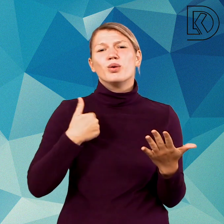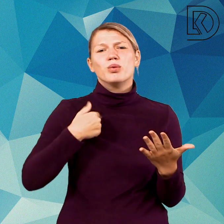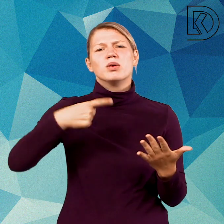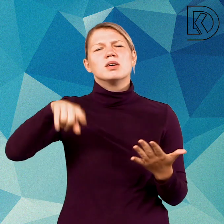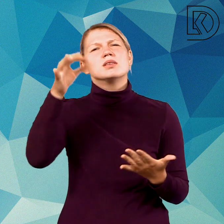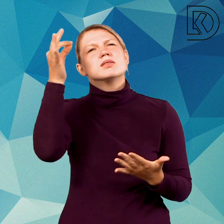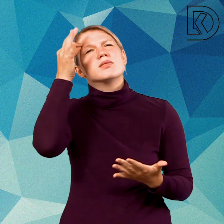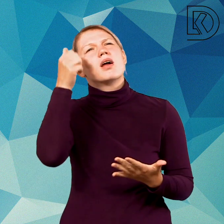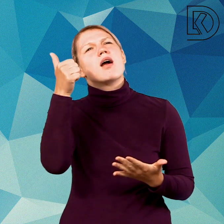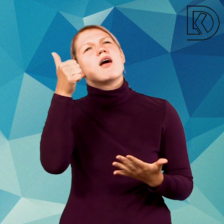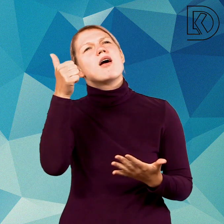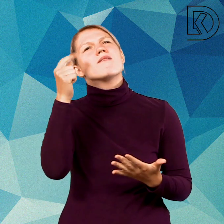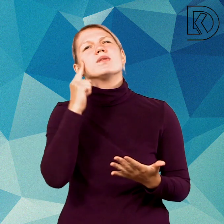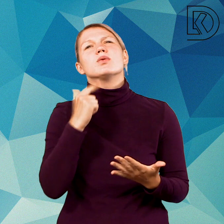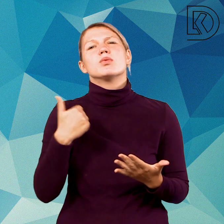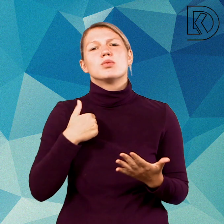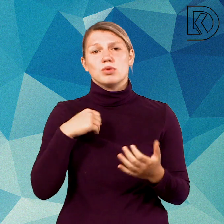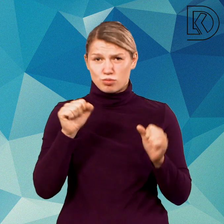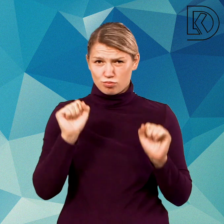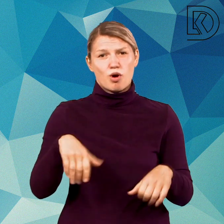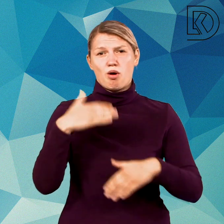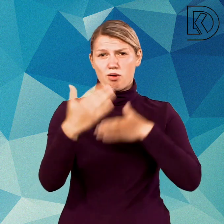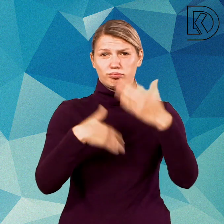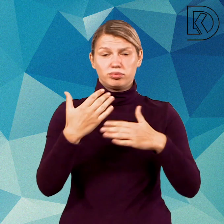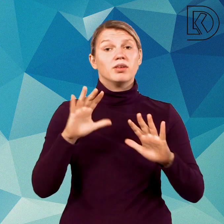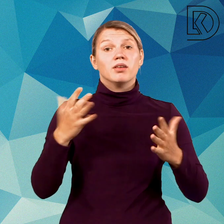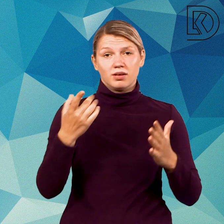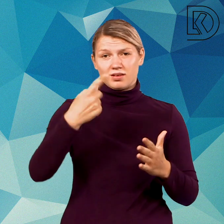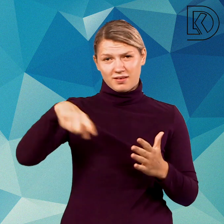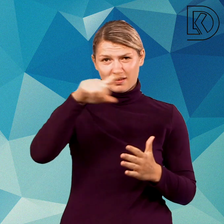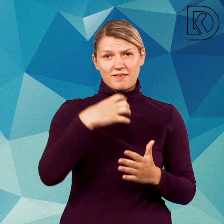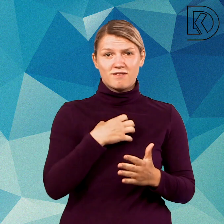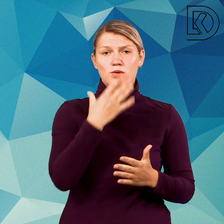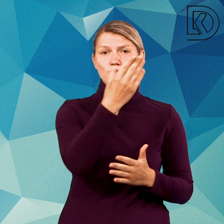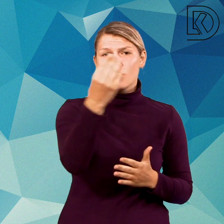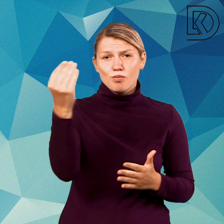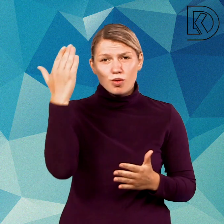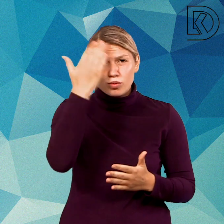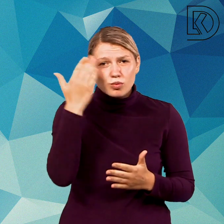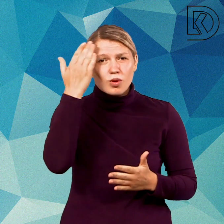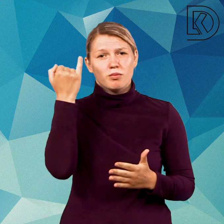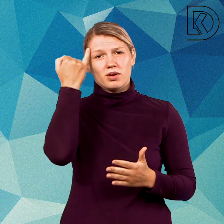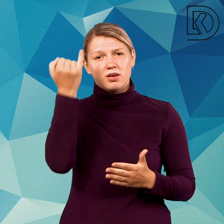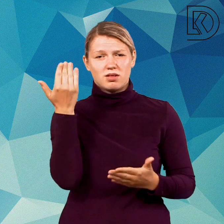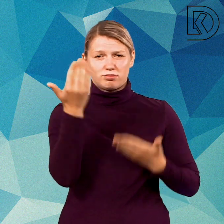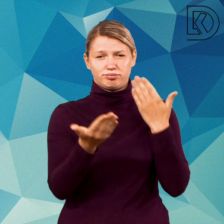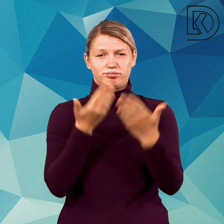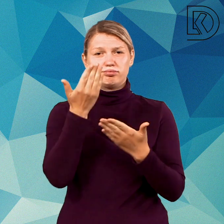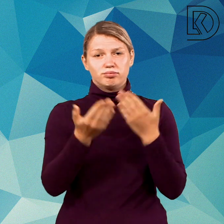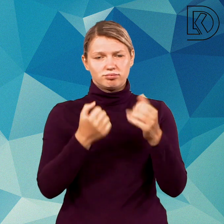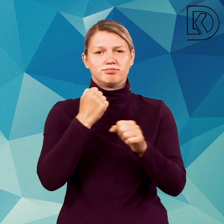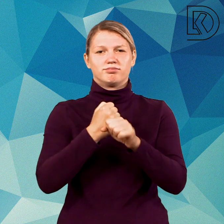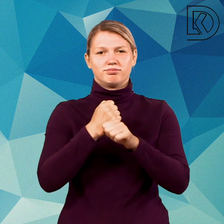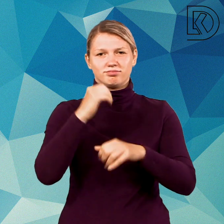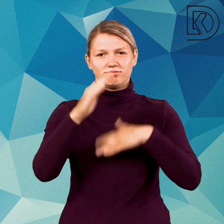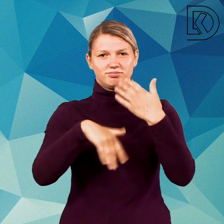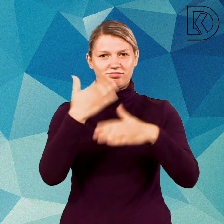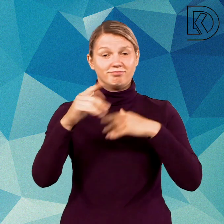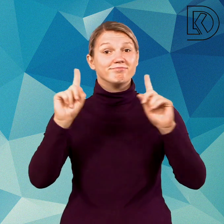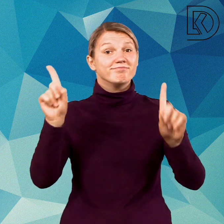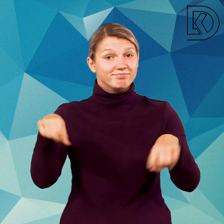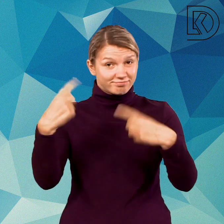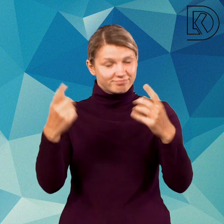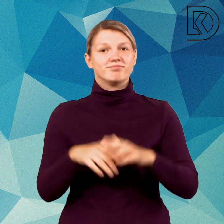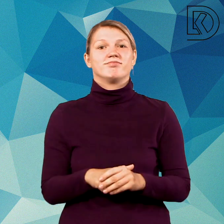Jeigu turite vizijų, kaip pagerinti kurčiųjų sistemą Lietuvoje, galite ją išplėtoti, svarbu, kad savo nuomonę ir idėjas išsakytumėte.